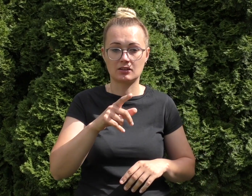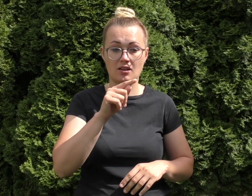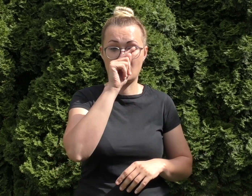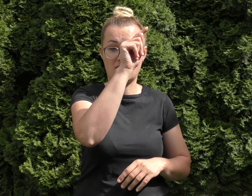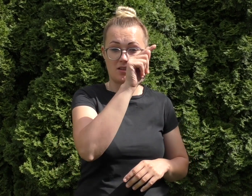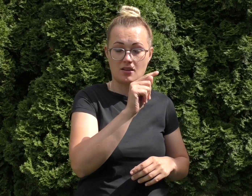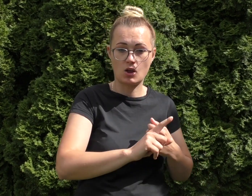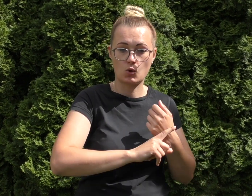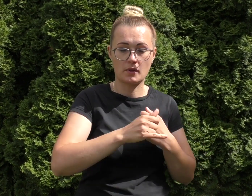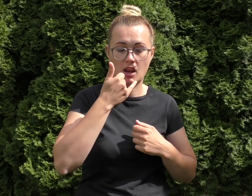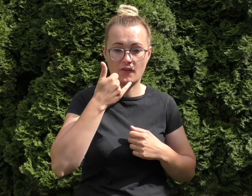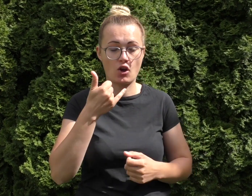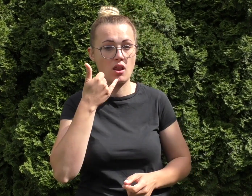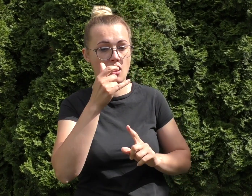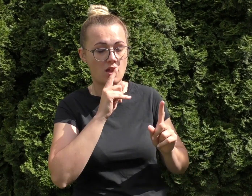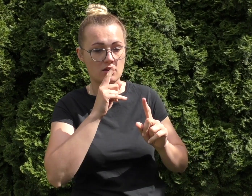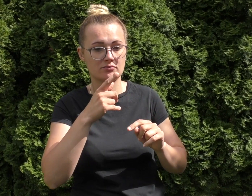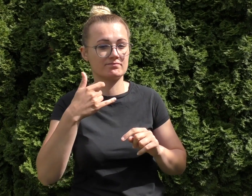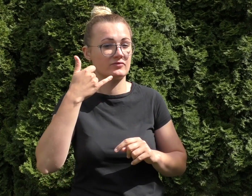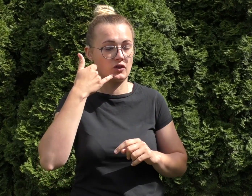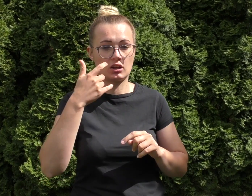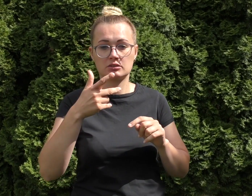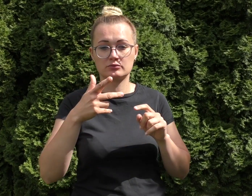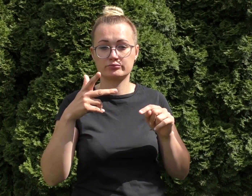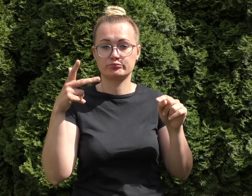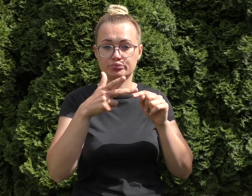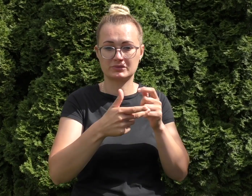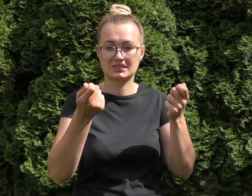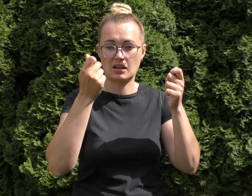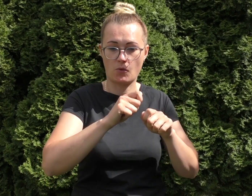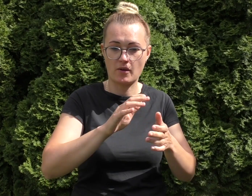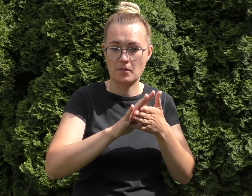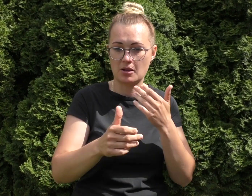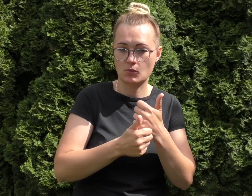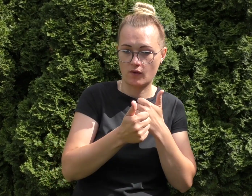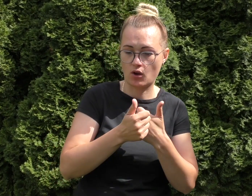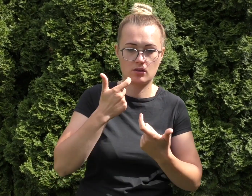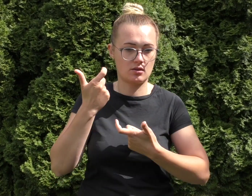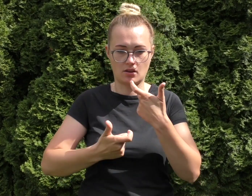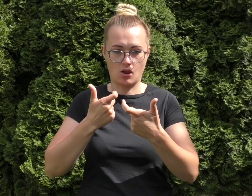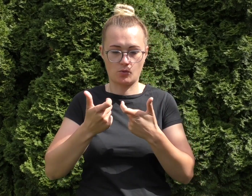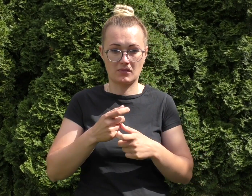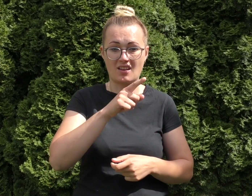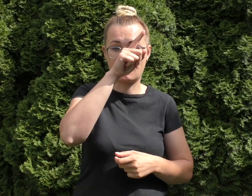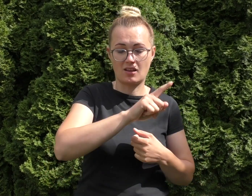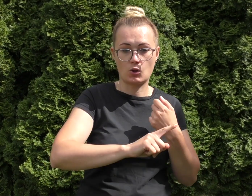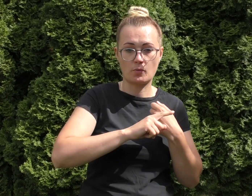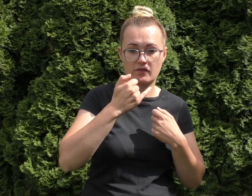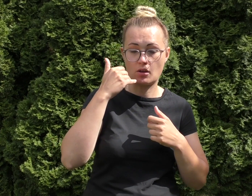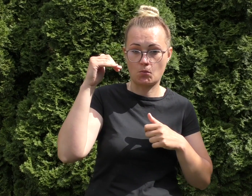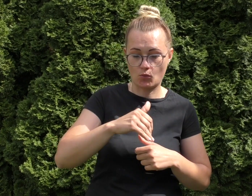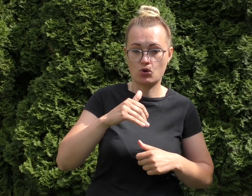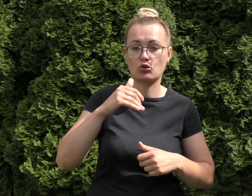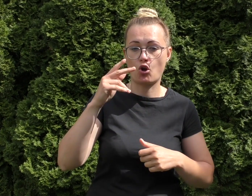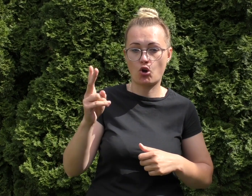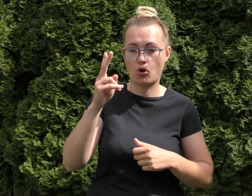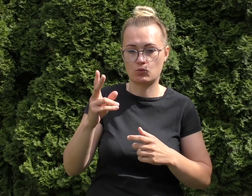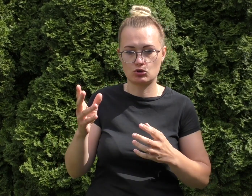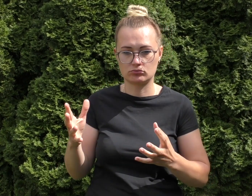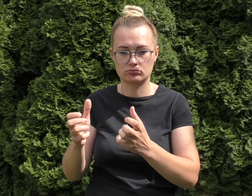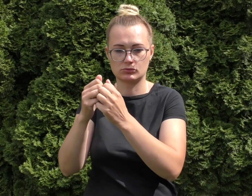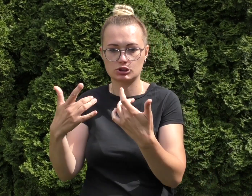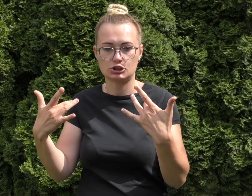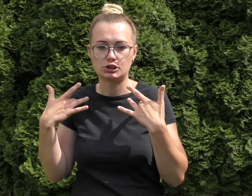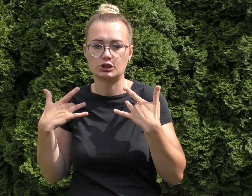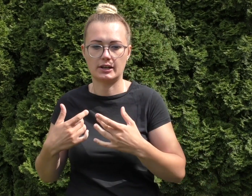Te numery mogą uratować komuś życie. Nie blokuj ich bez powodu.